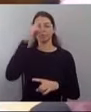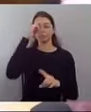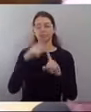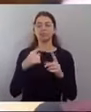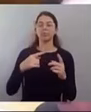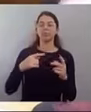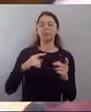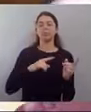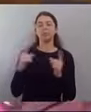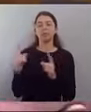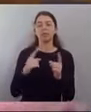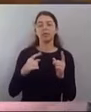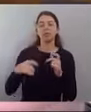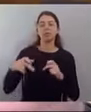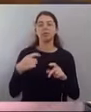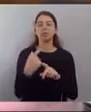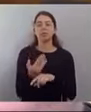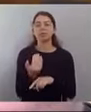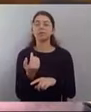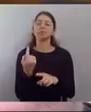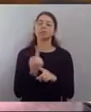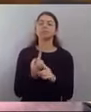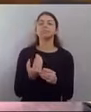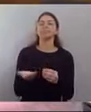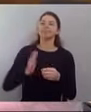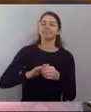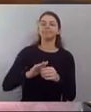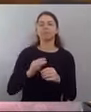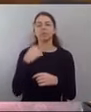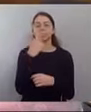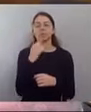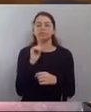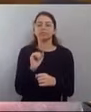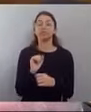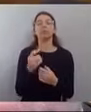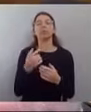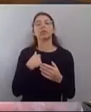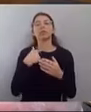do serviço de transporte público em Oeiras. Não me vou alongar na sua